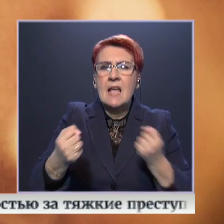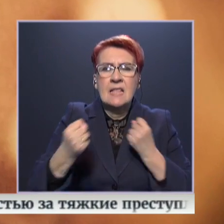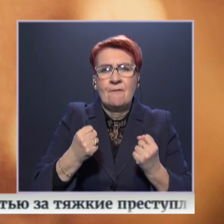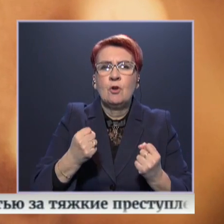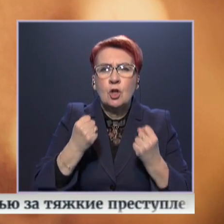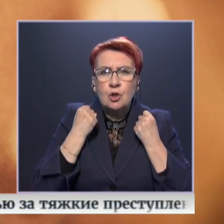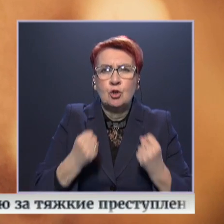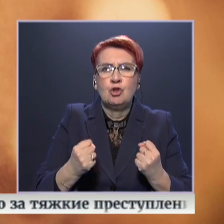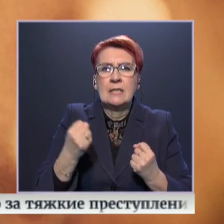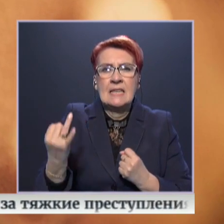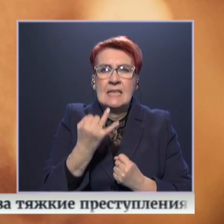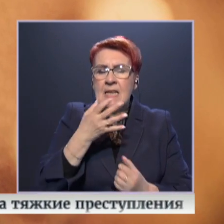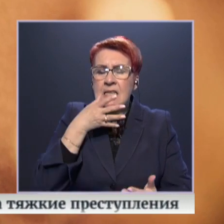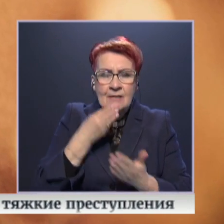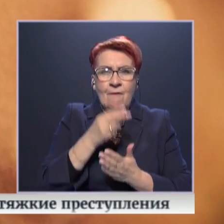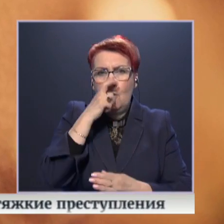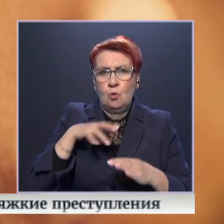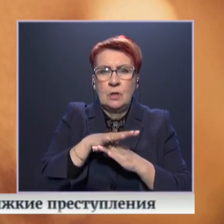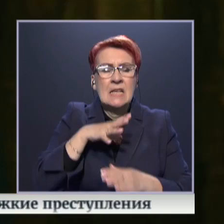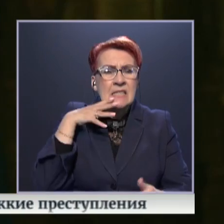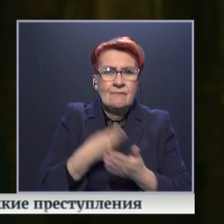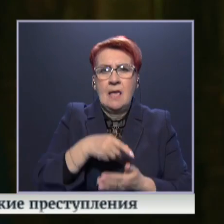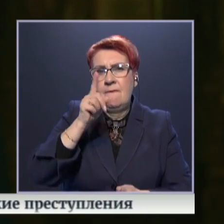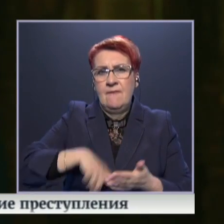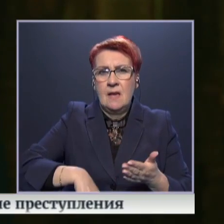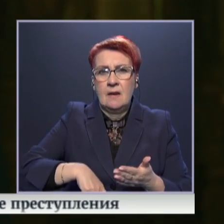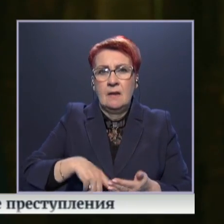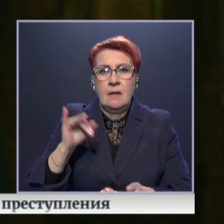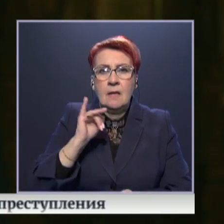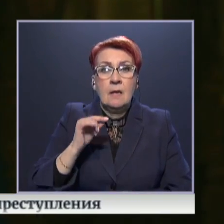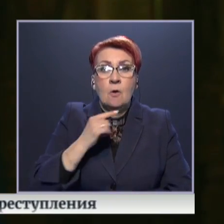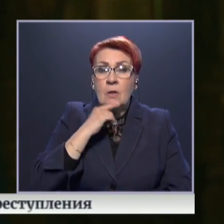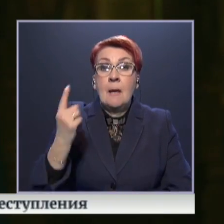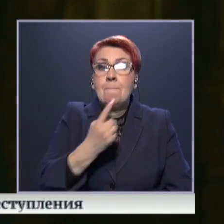интересов своего государства и своей веры и голос первосвятителя